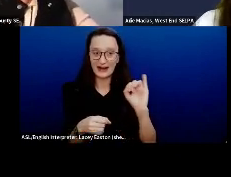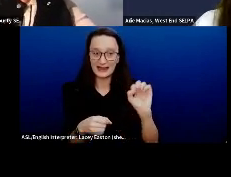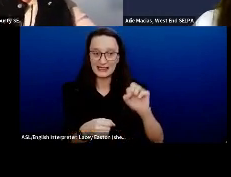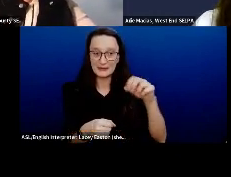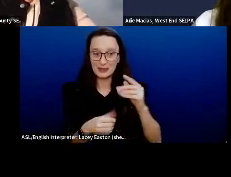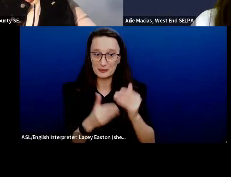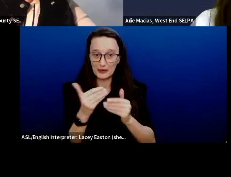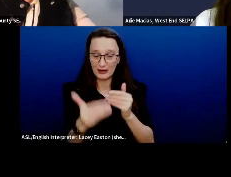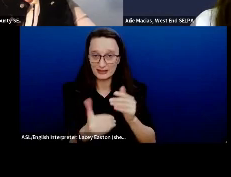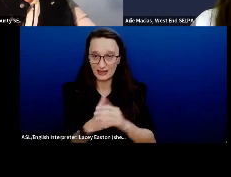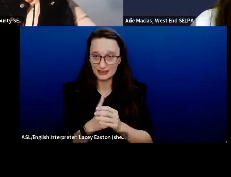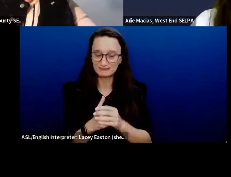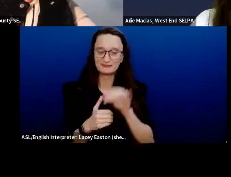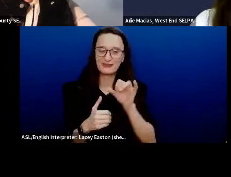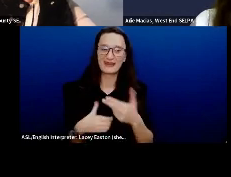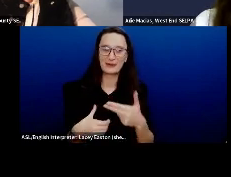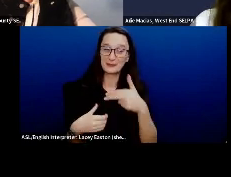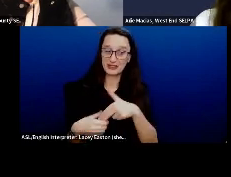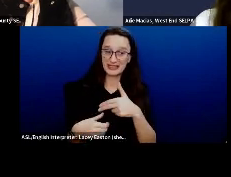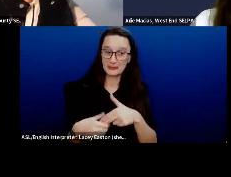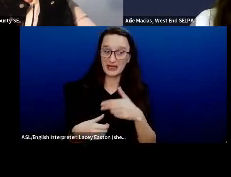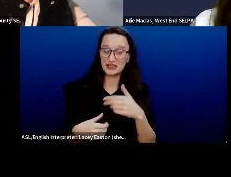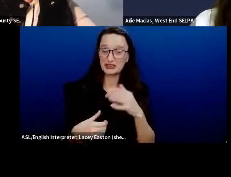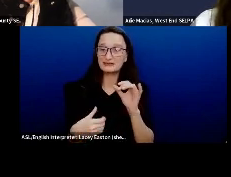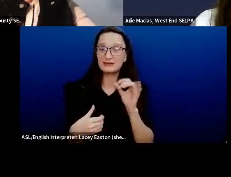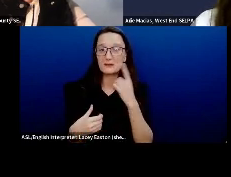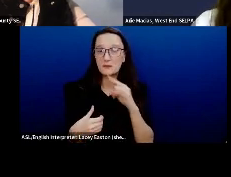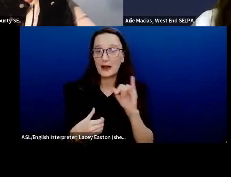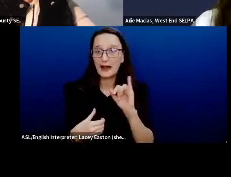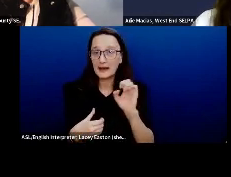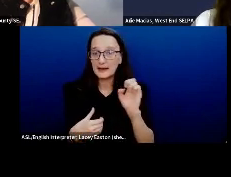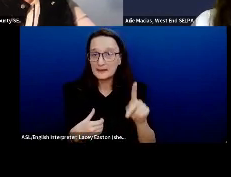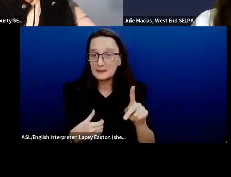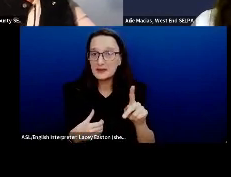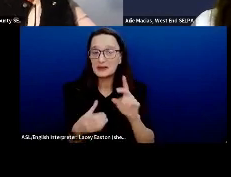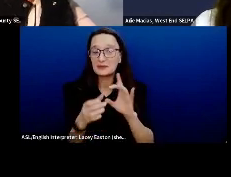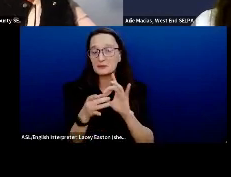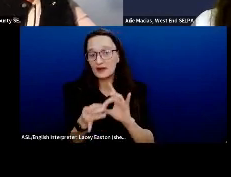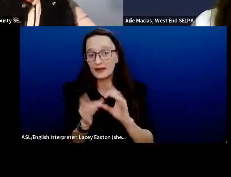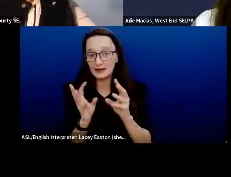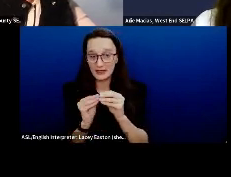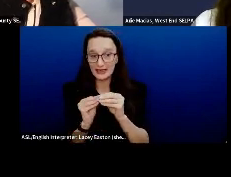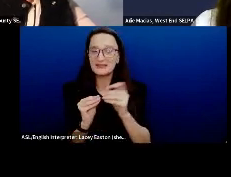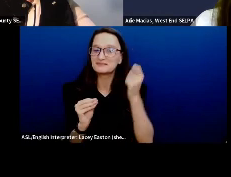la participación en reuniones relacionadas con el IEP, por lo que los padres deben tener la oportunidad de participar en